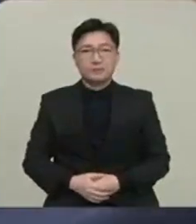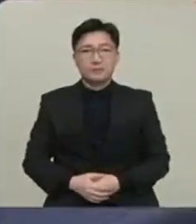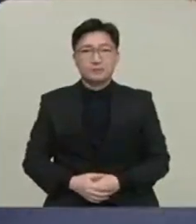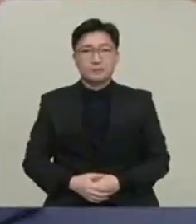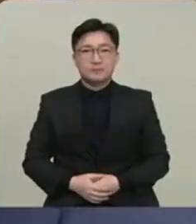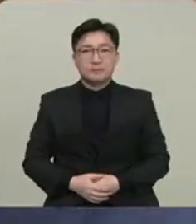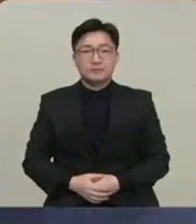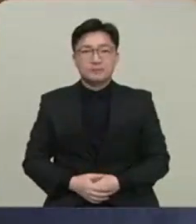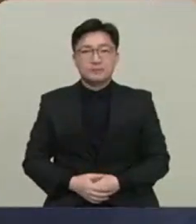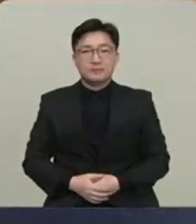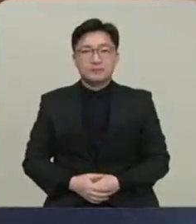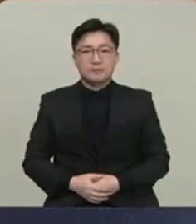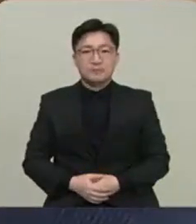kbs 뉴스 오정현입니다.